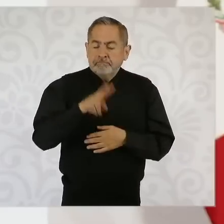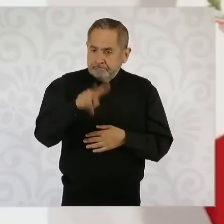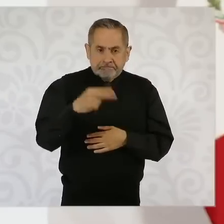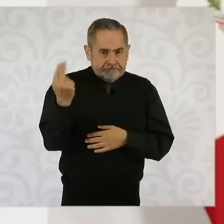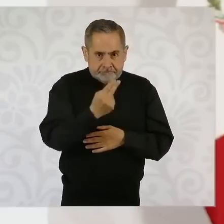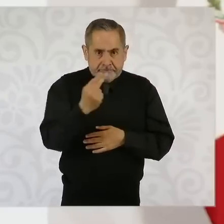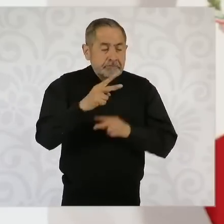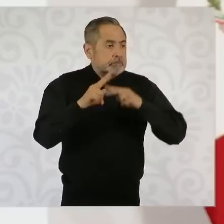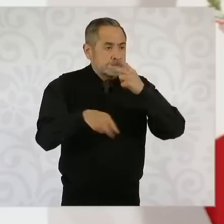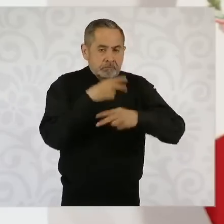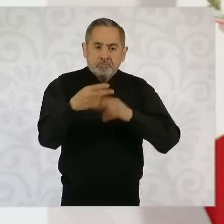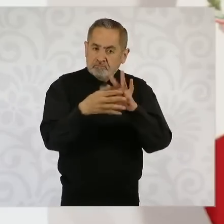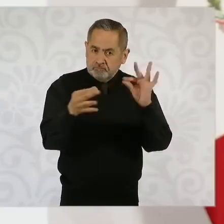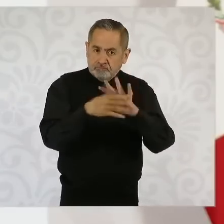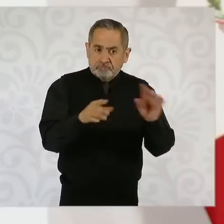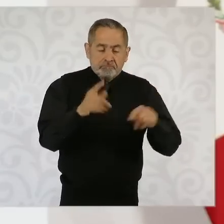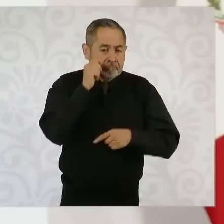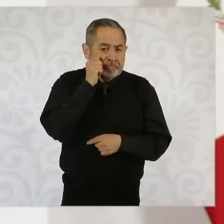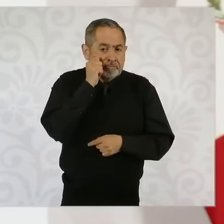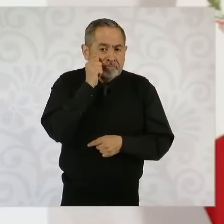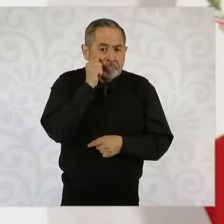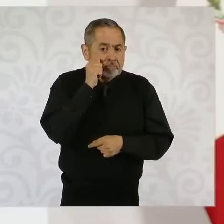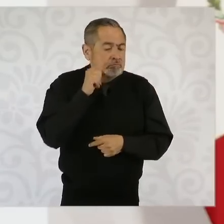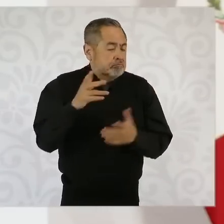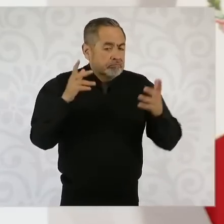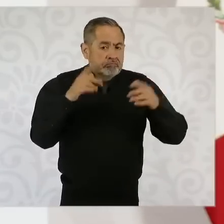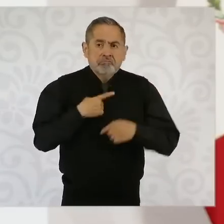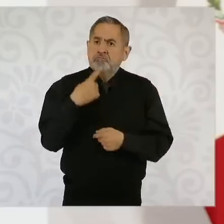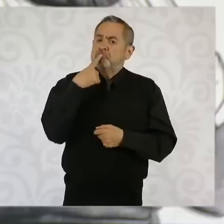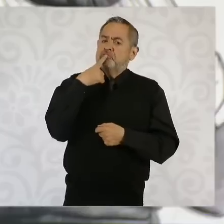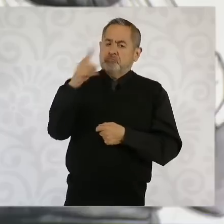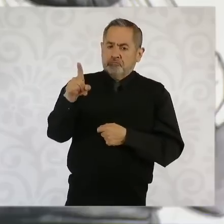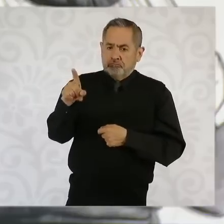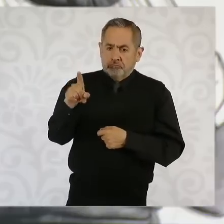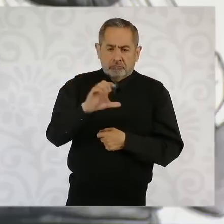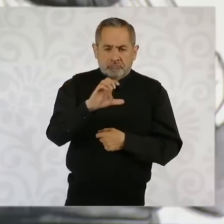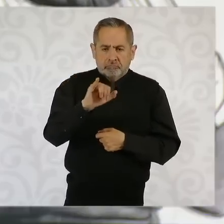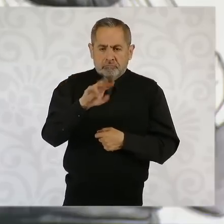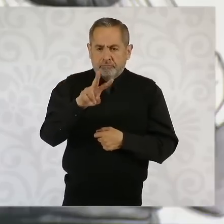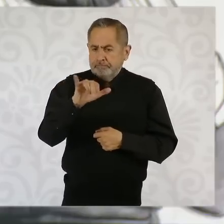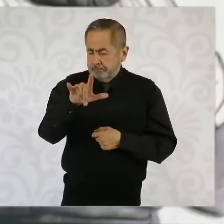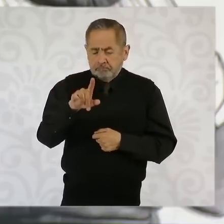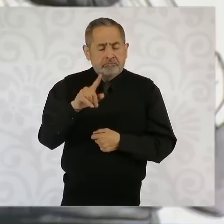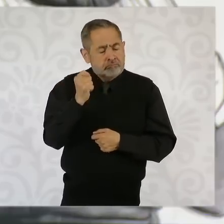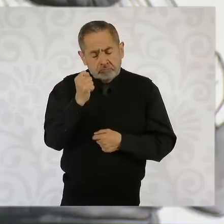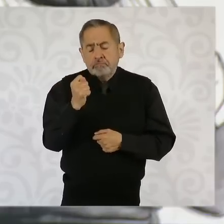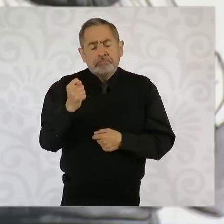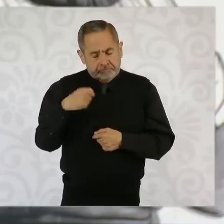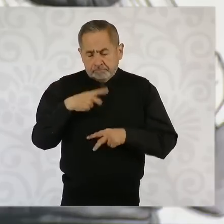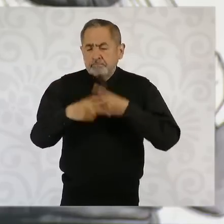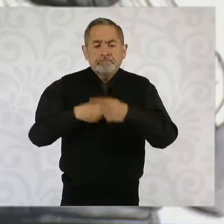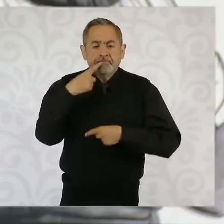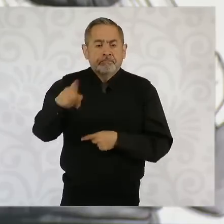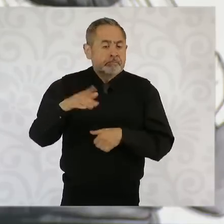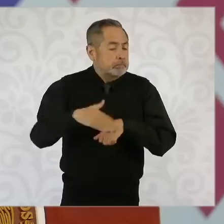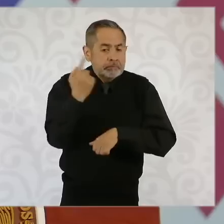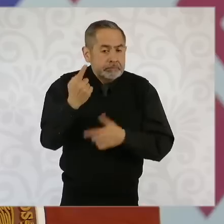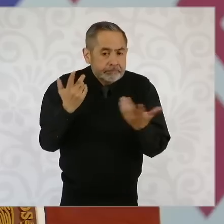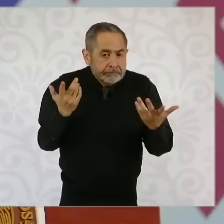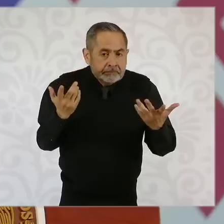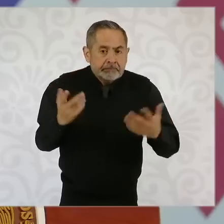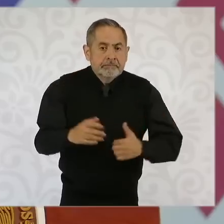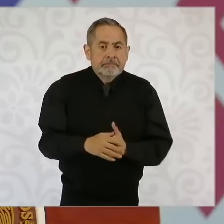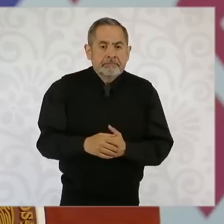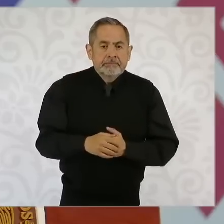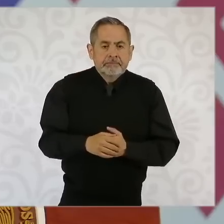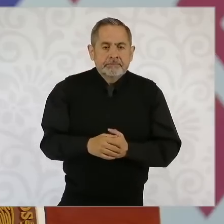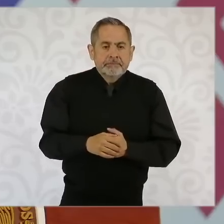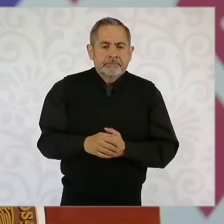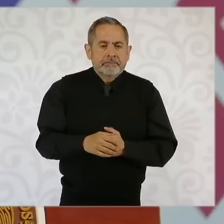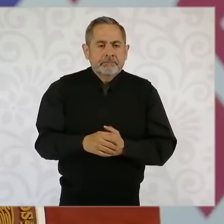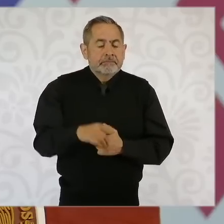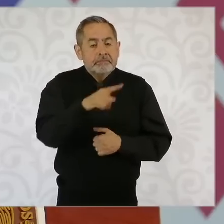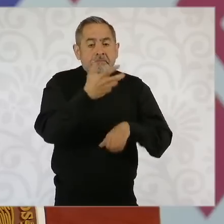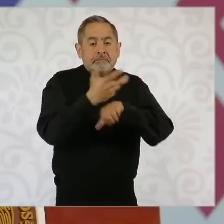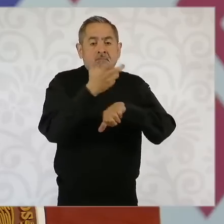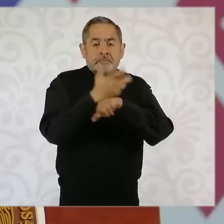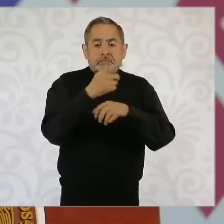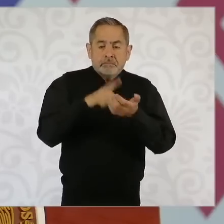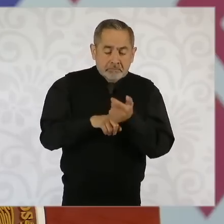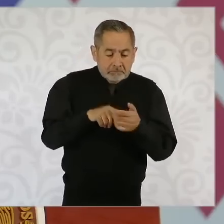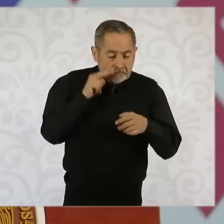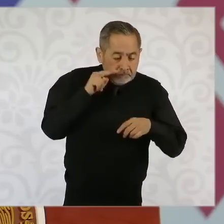vamos banda civil o sea porque que en Estados Unidos se va a ver Golfo de América y en otro